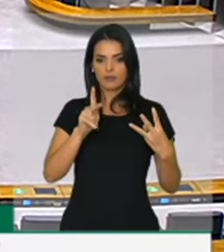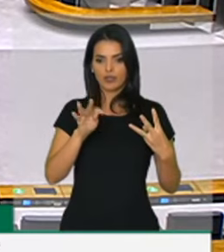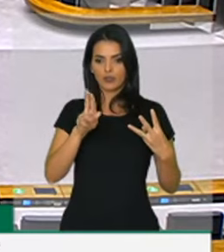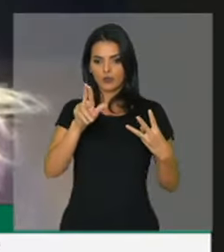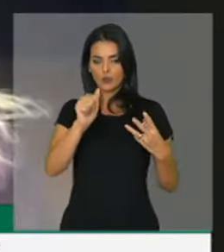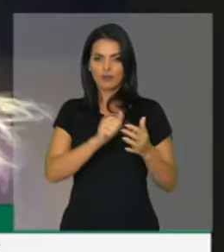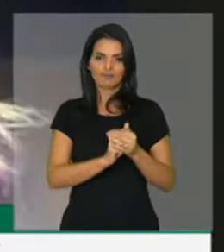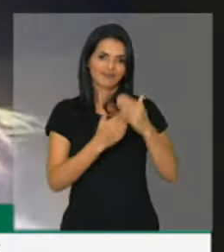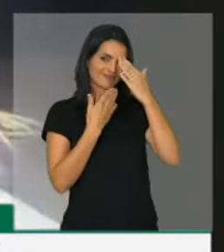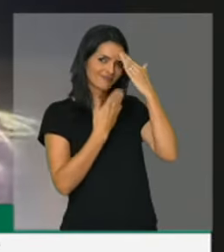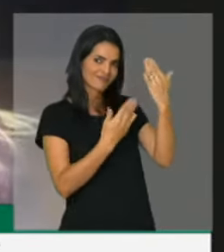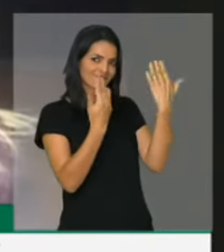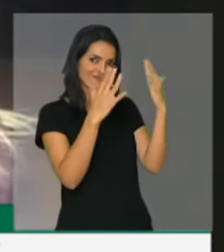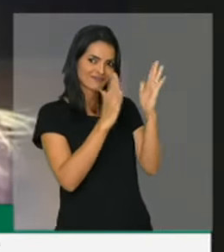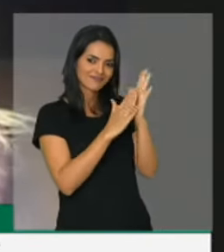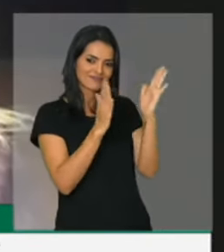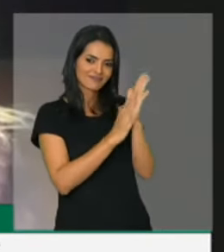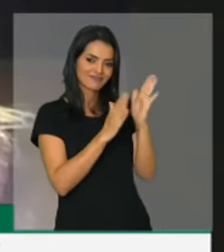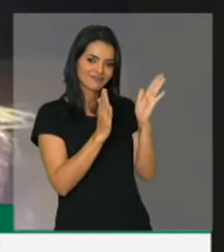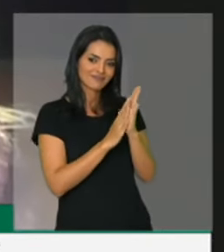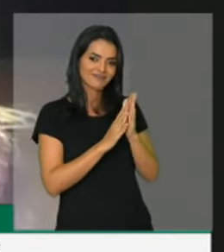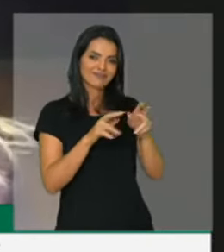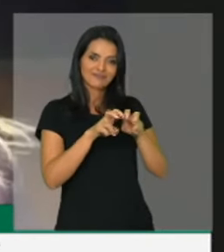DEPUTADO LUIZINHO POR ESSE... EXCELENTE PROJETO DE LEI E